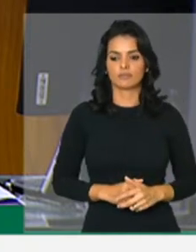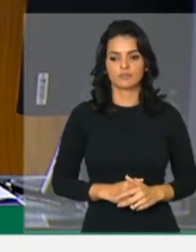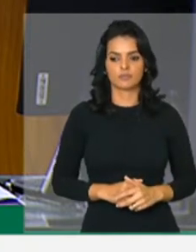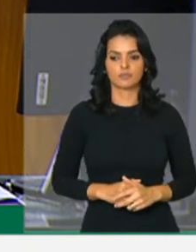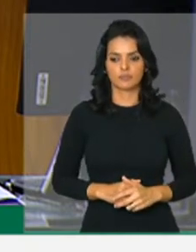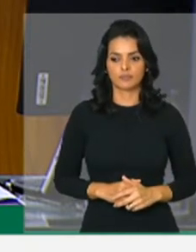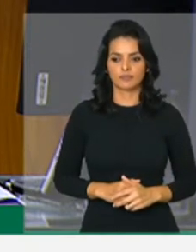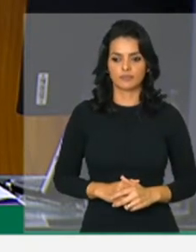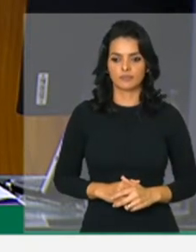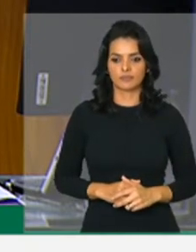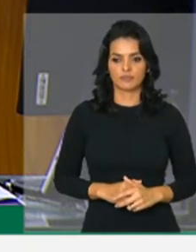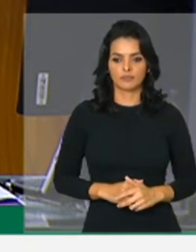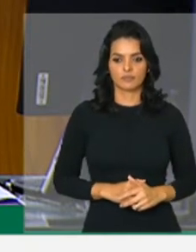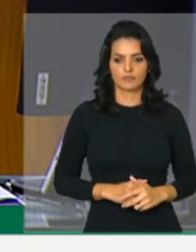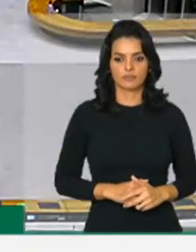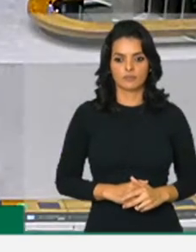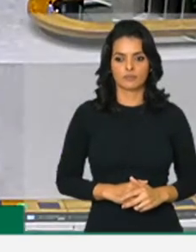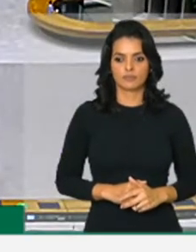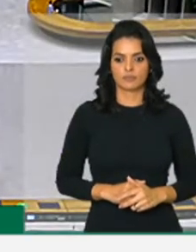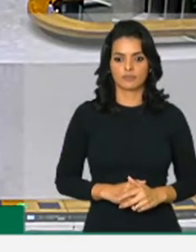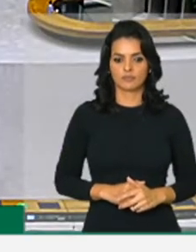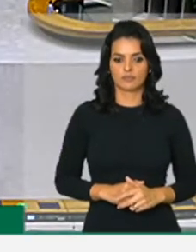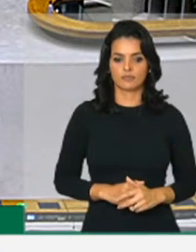PREJUDICADO? VAI RETIRAR? -- [PRESIDENTE]: PREJUDICADO PELO DESTAQUE 3, PELO ACOLHIMENTO POR PARTE DO